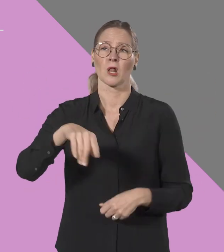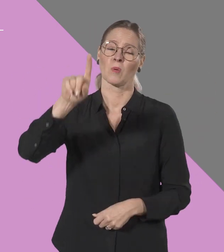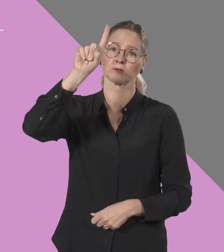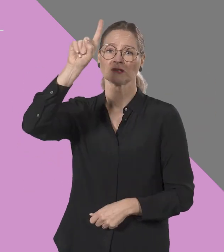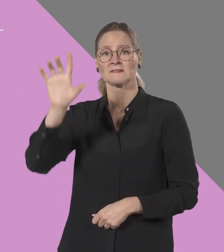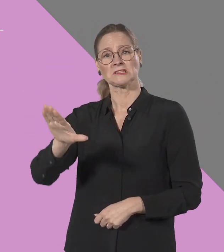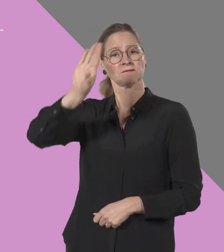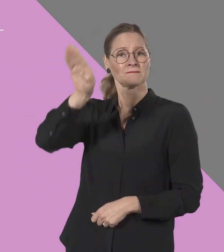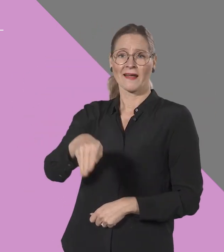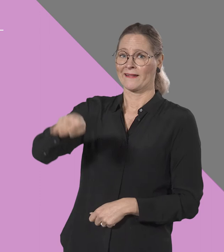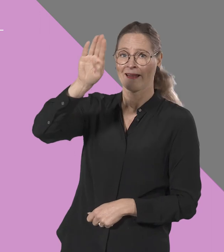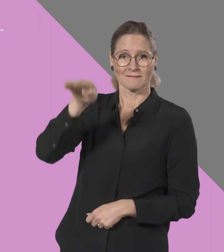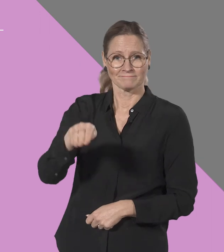klo 13–17 välillä.